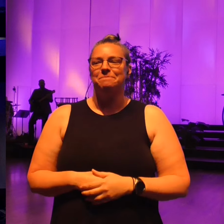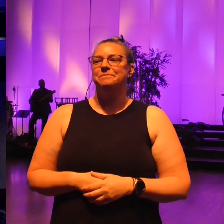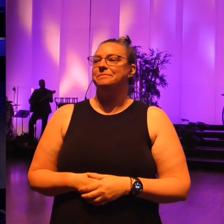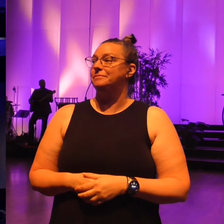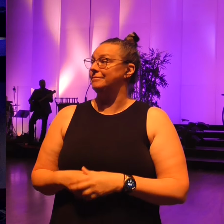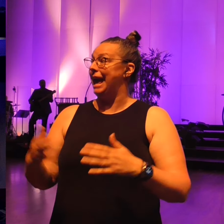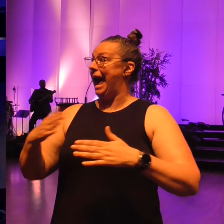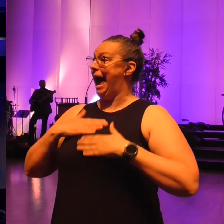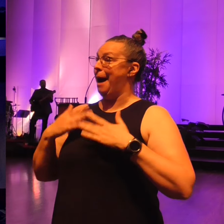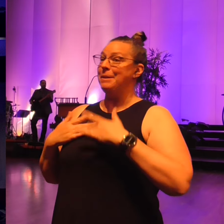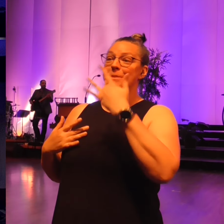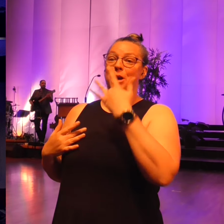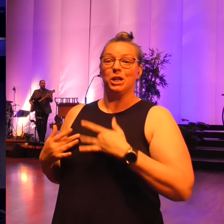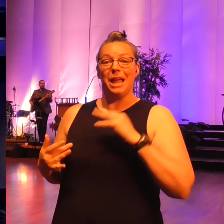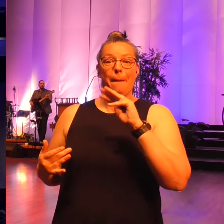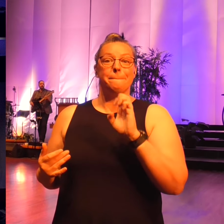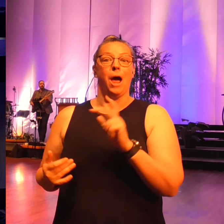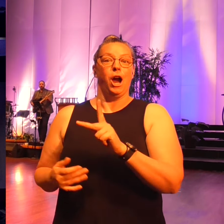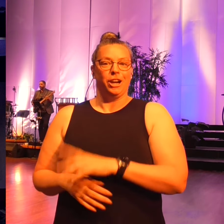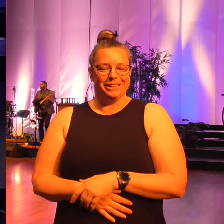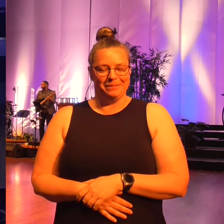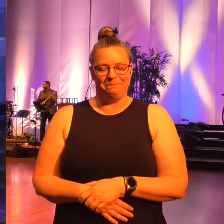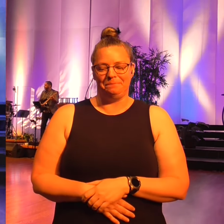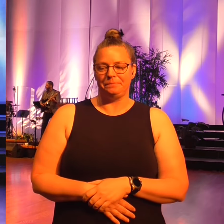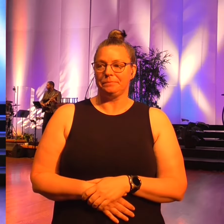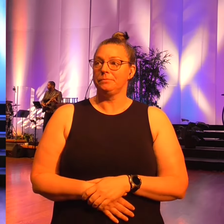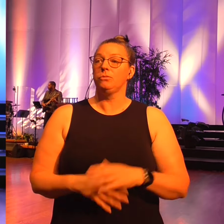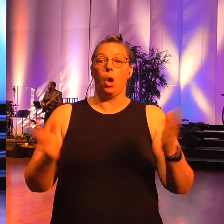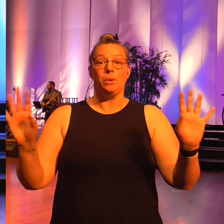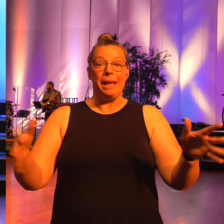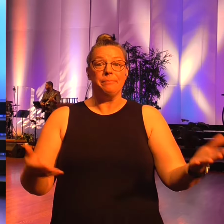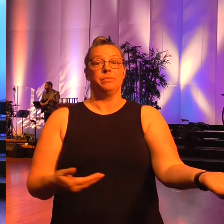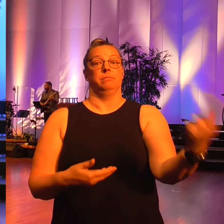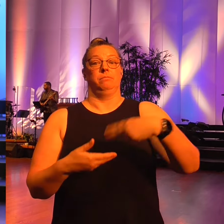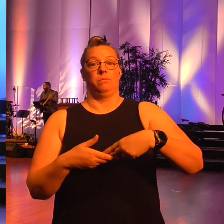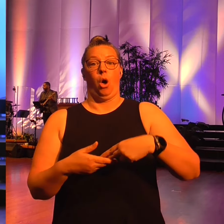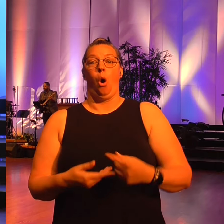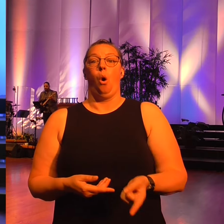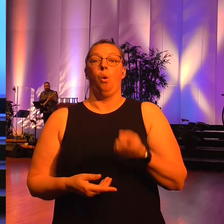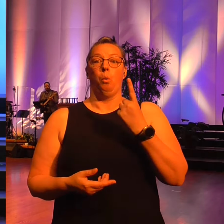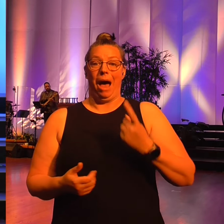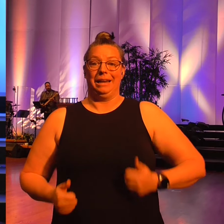Feliz cumpleaños Martín Muy bien, vamos a cantar juntos Una vida viviendo como tú y